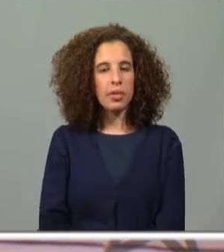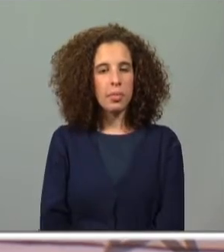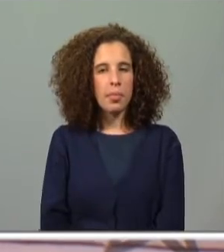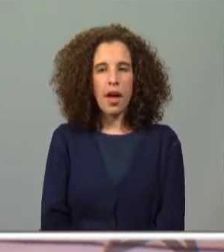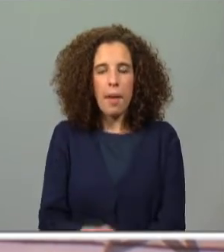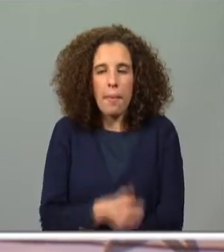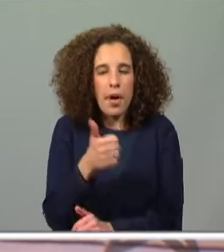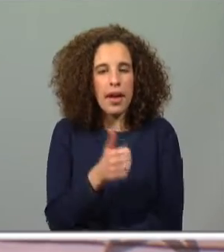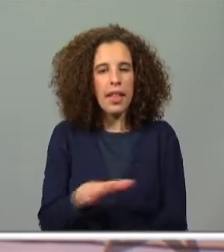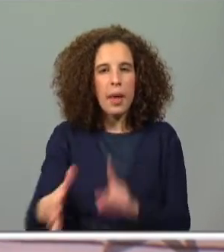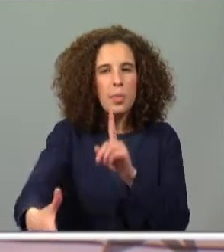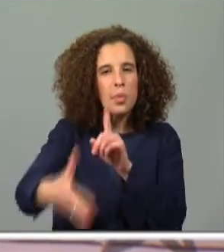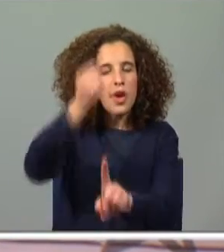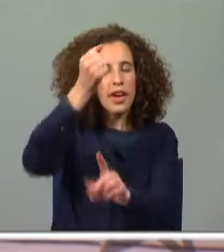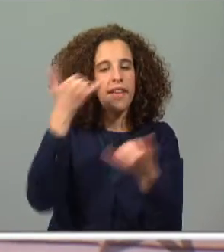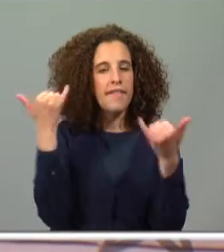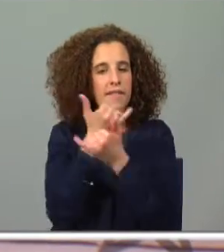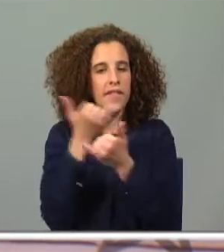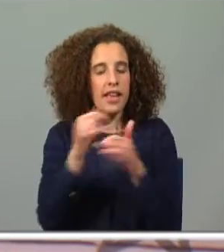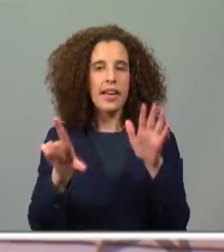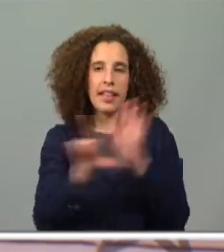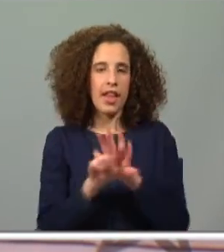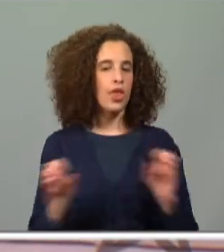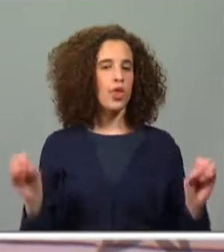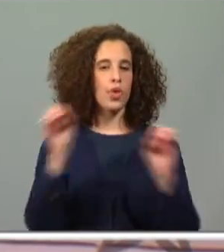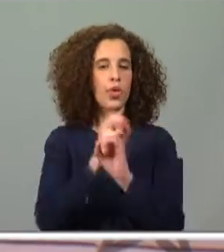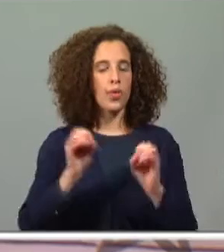Conquista aquela Felicidade para ela era clandestina Vamos então procurar 征服她的幸福是秘密所以讓我們尋找